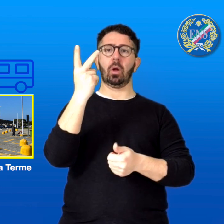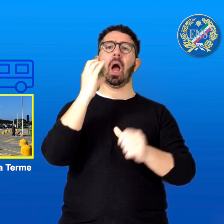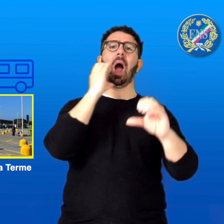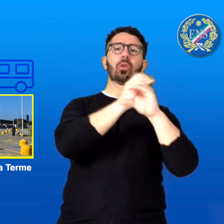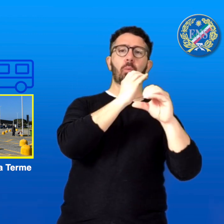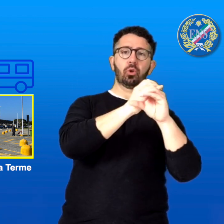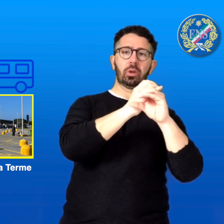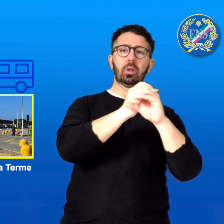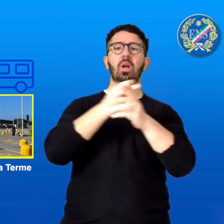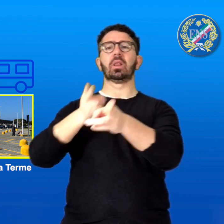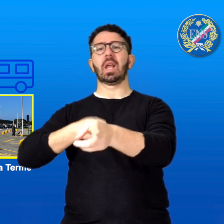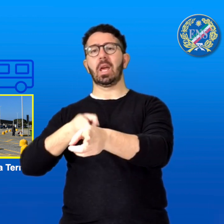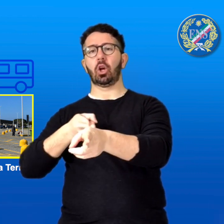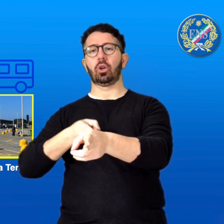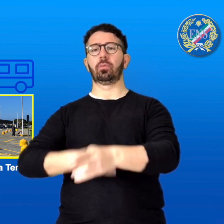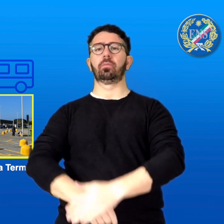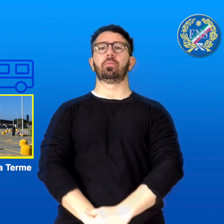prendere l'autobus o il treno.